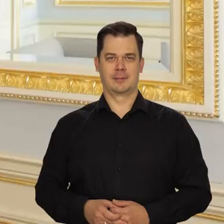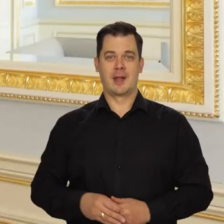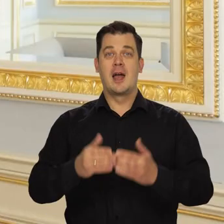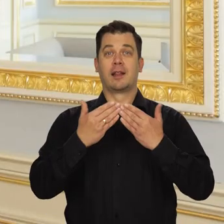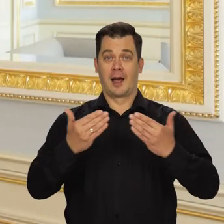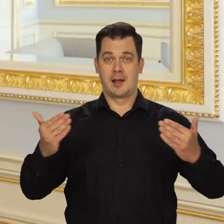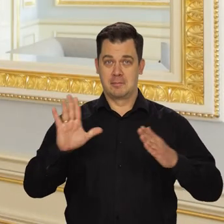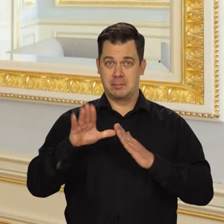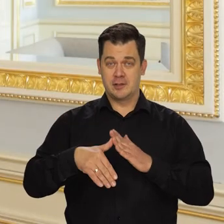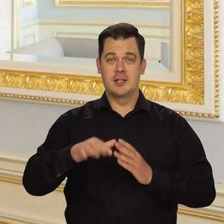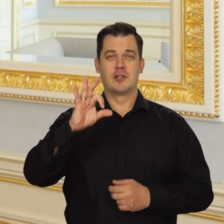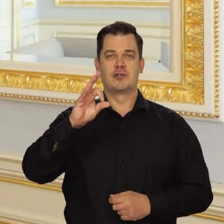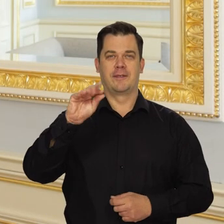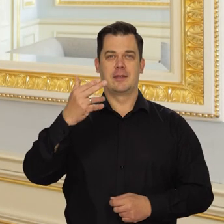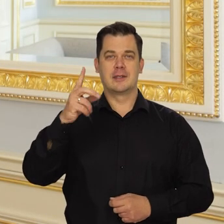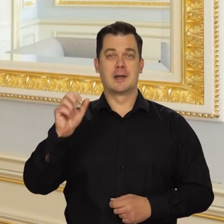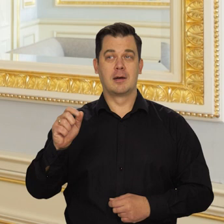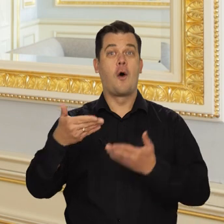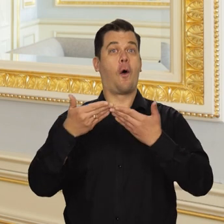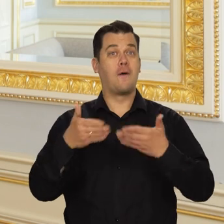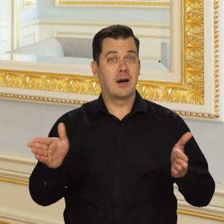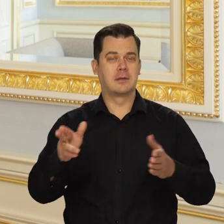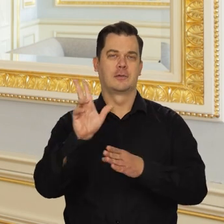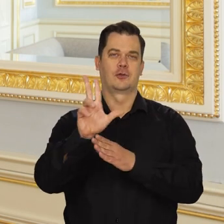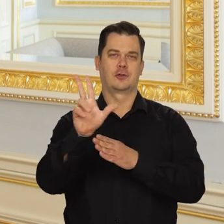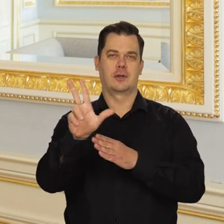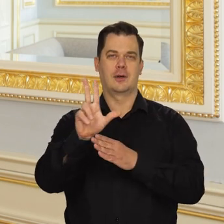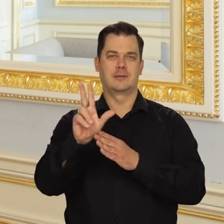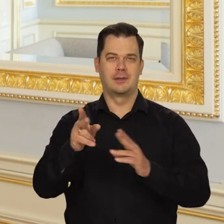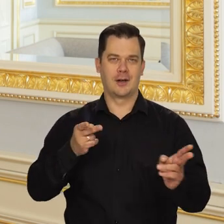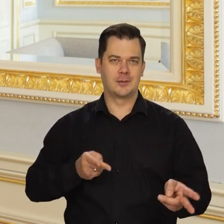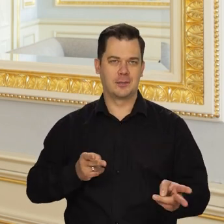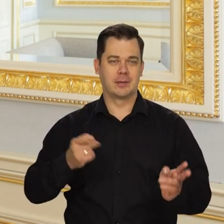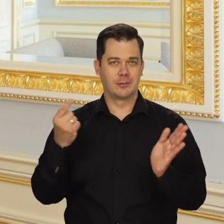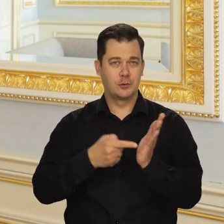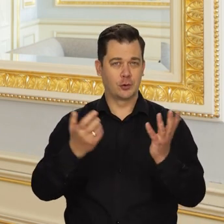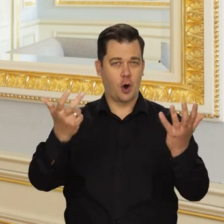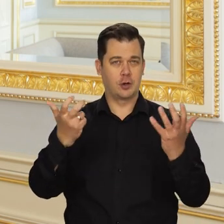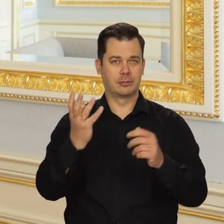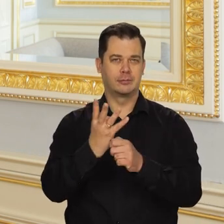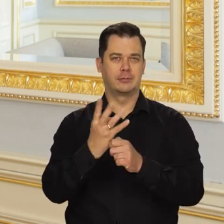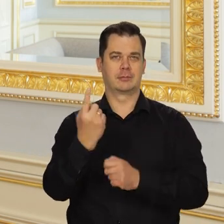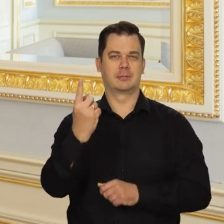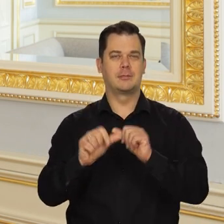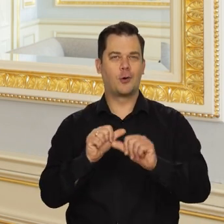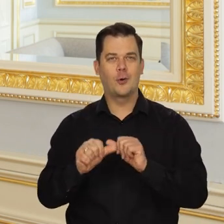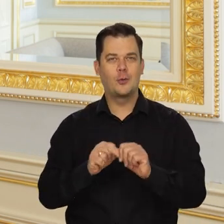Teatr Miejski przy ulicy Świdnickiej uroczyście otwarto 13 listopada 1841 roku,